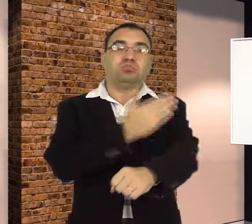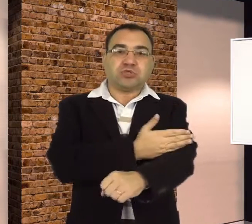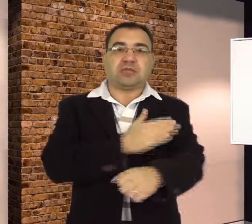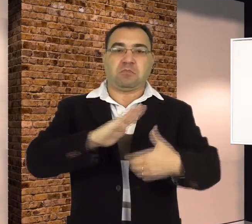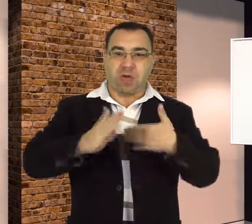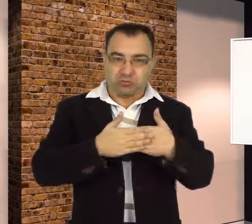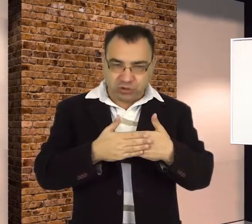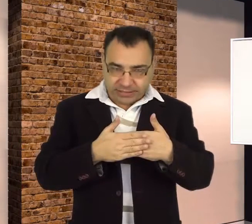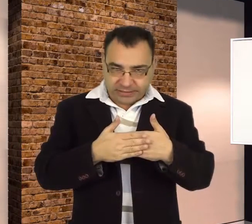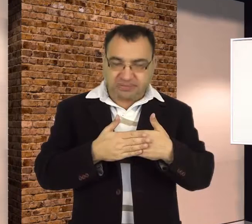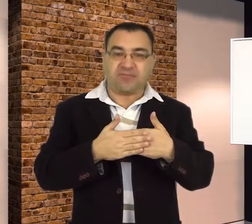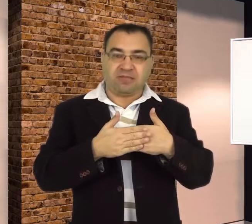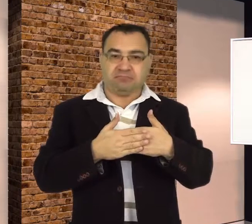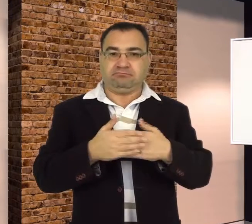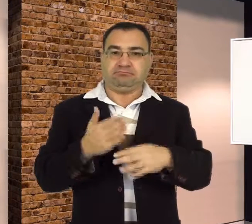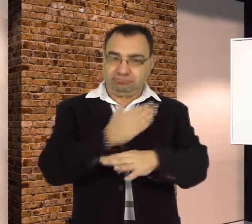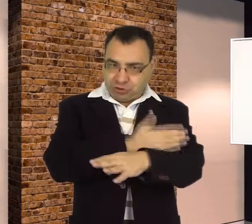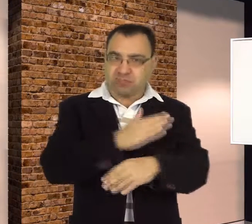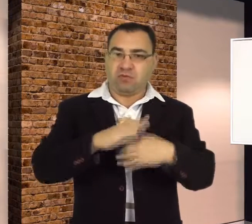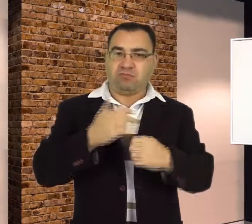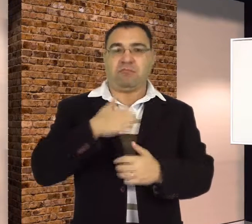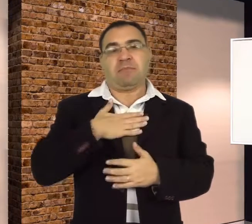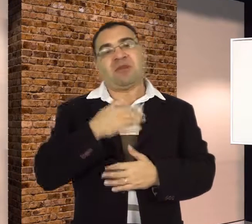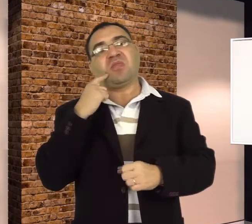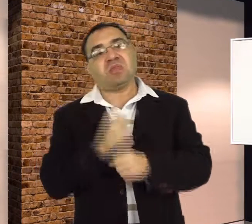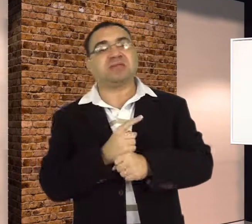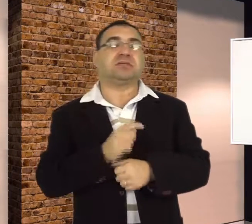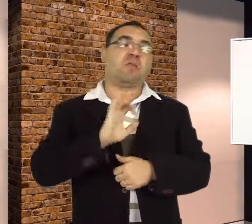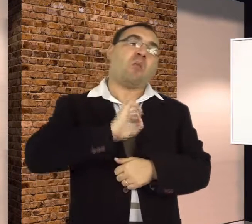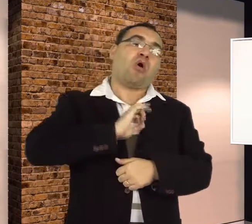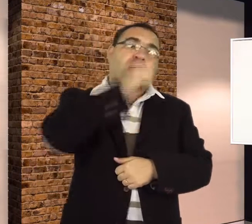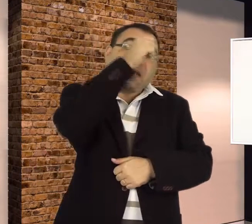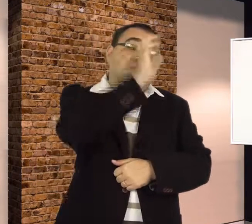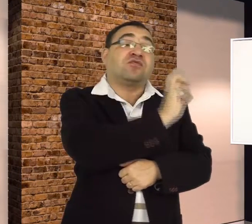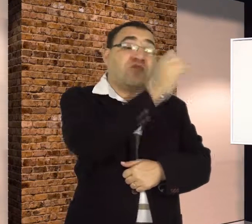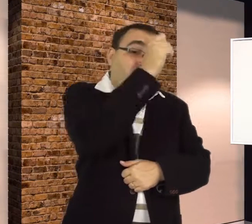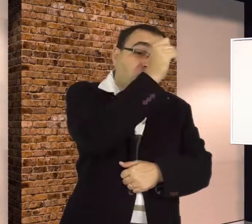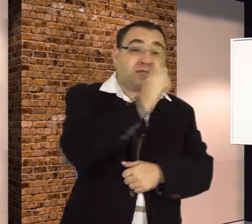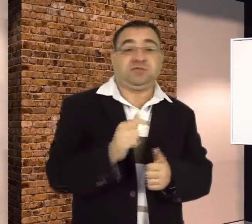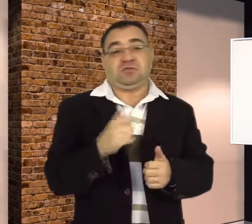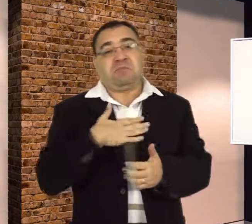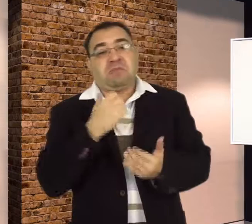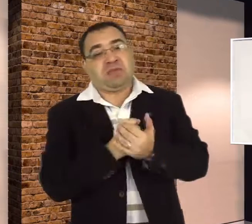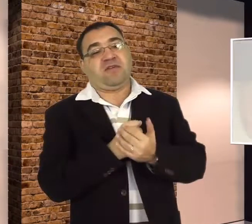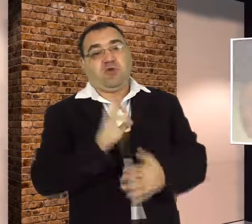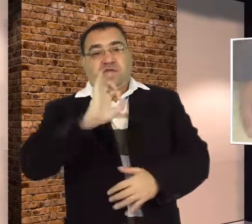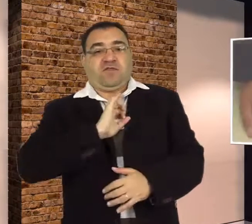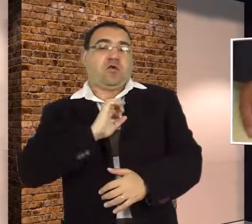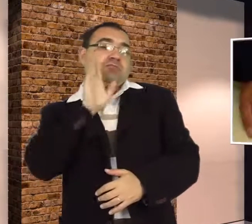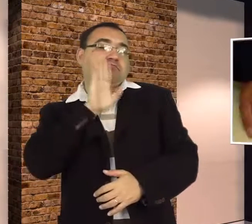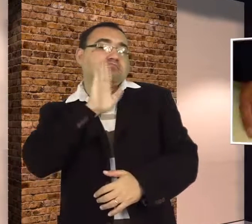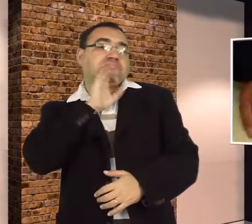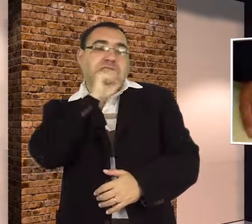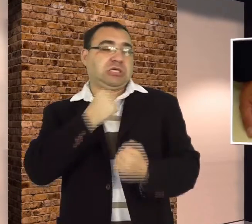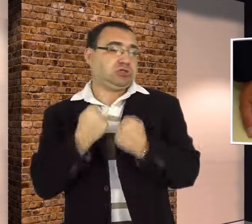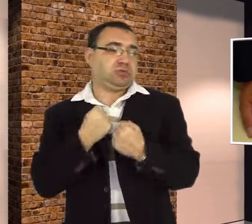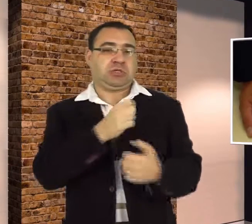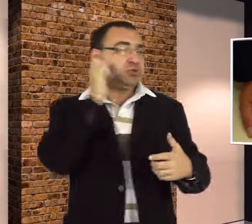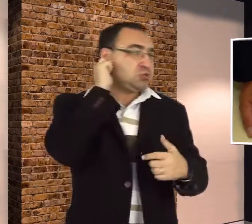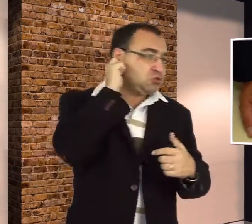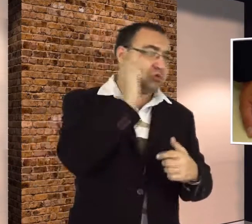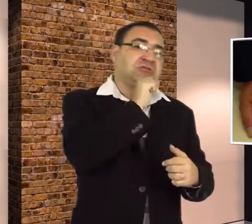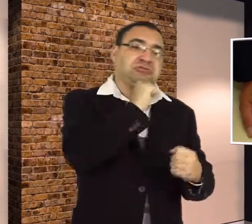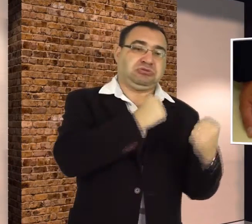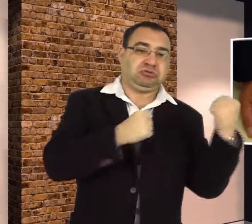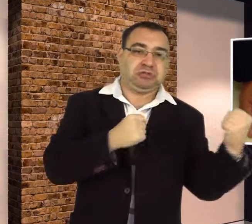Przed małżeństwem można podjąć decyzje dotyczące nazwiska. Ja ma prawo zatrzymać swoje nazwisko jako mężczyzna i kobieta